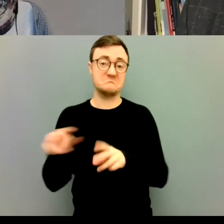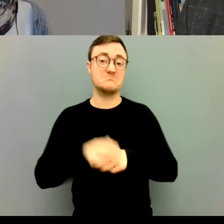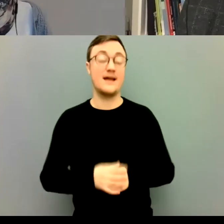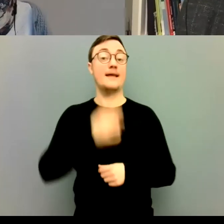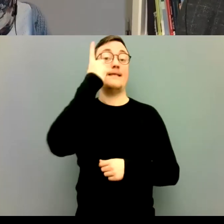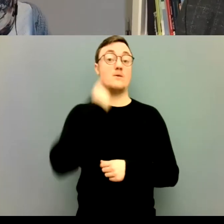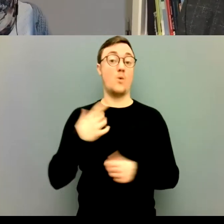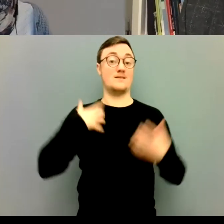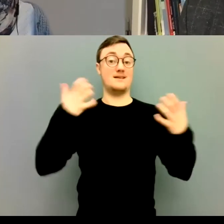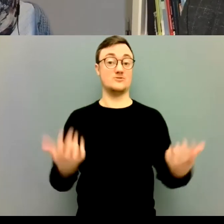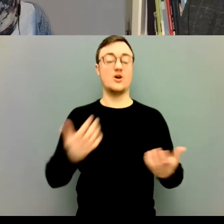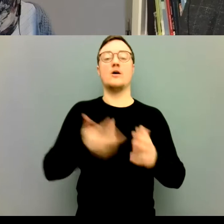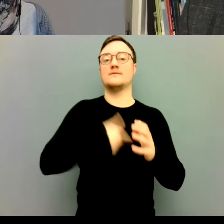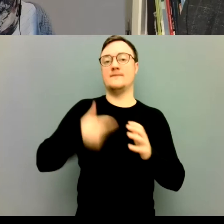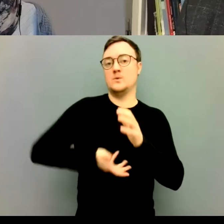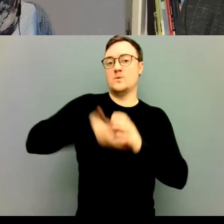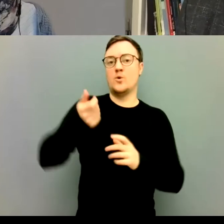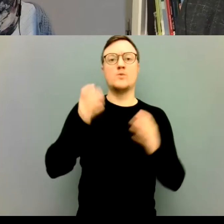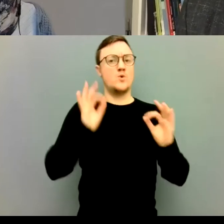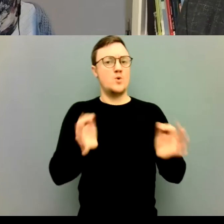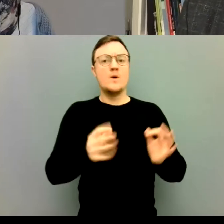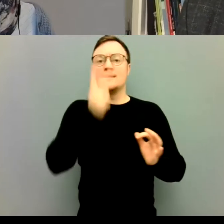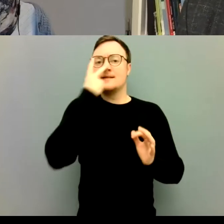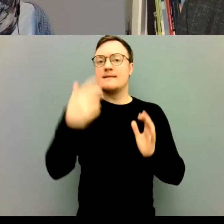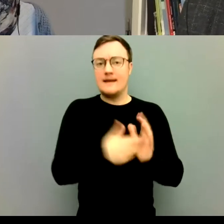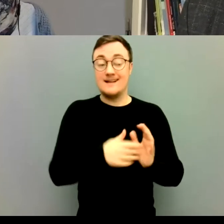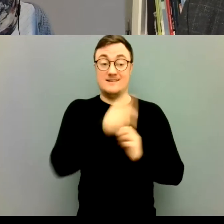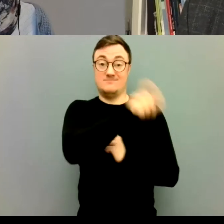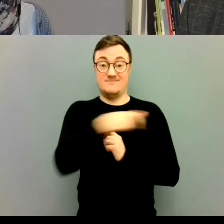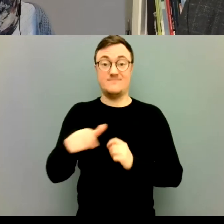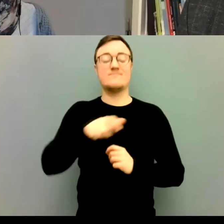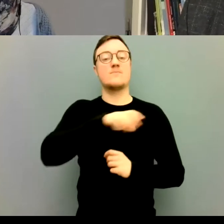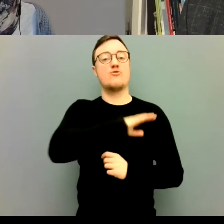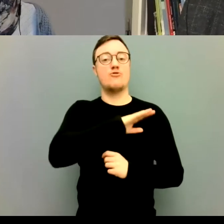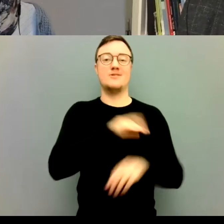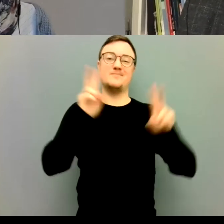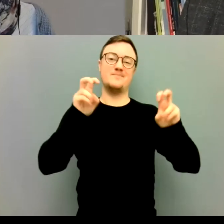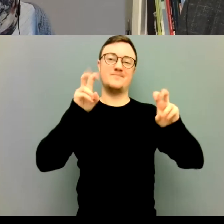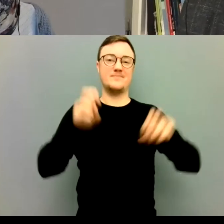En diskussion i går i riksdagen handlade om hur vi ska se till att de-